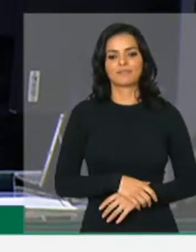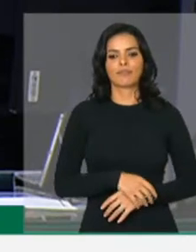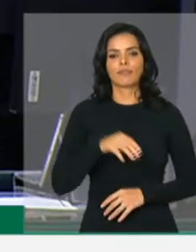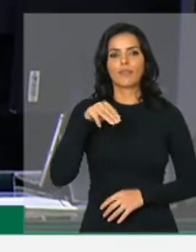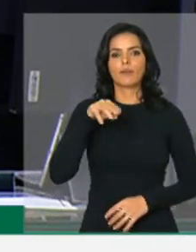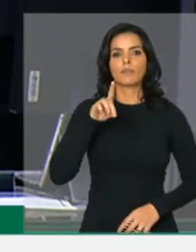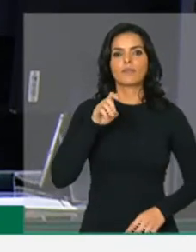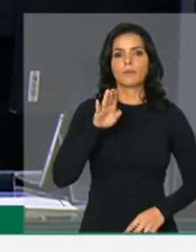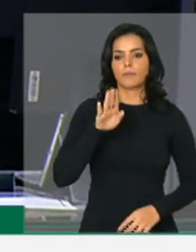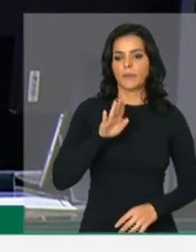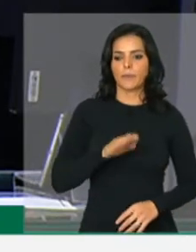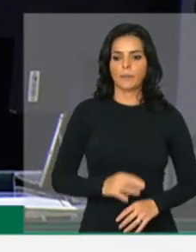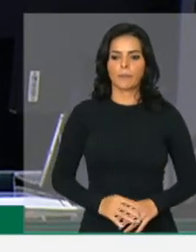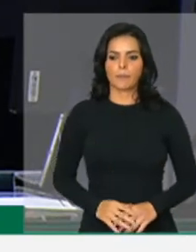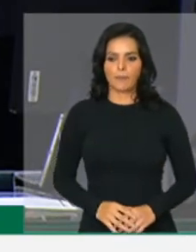[PRESIDENTE]: PSDB.